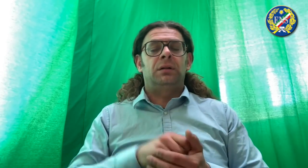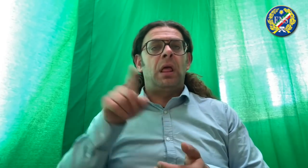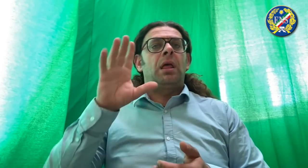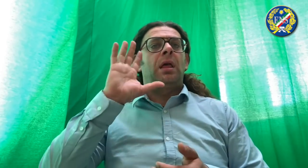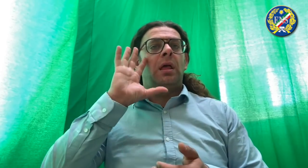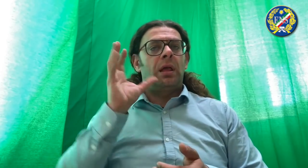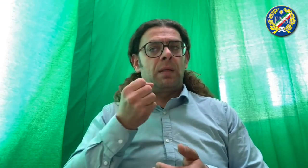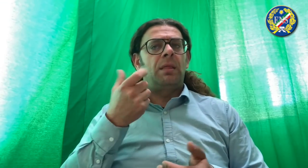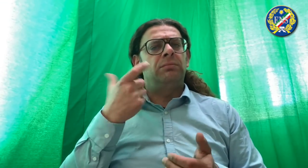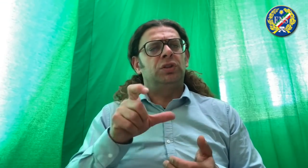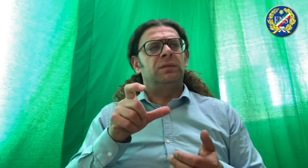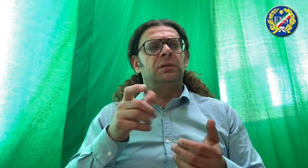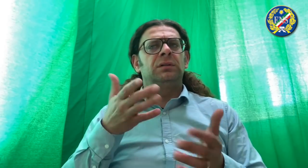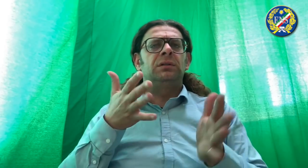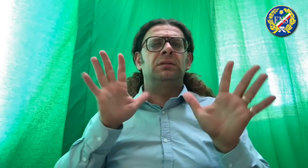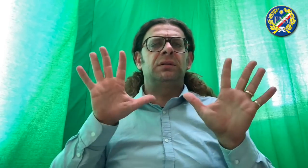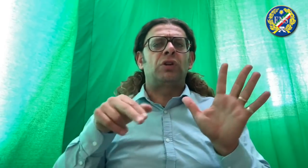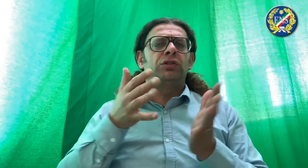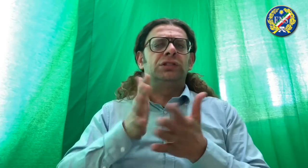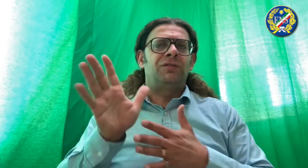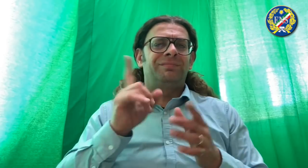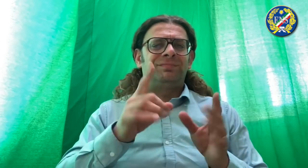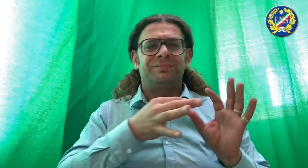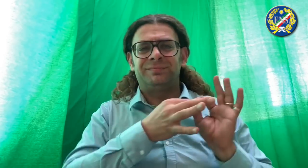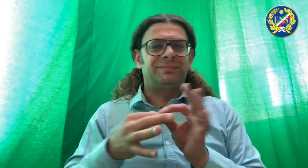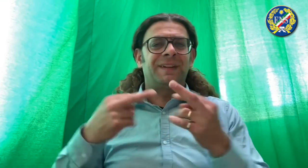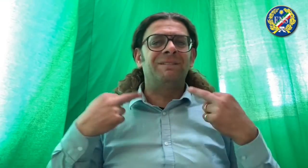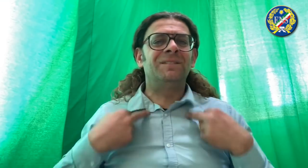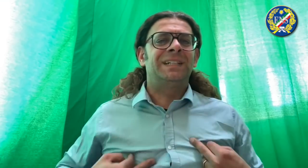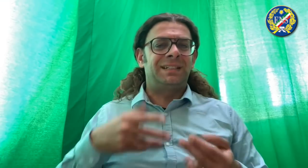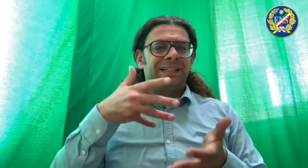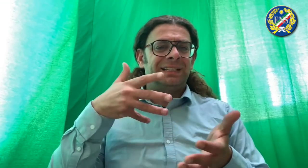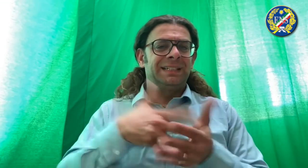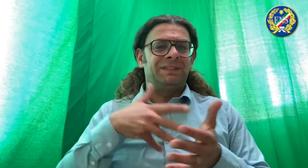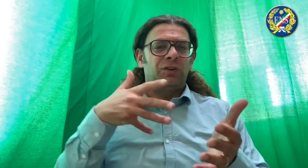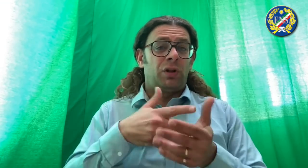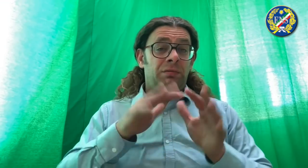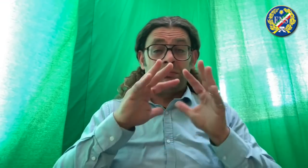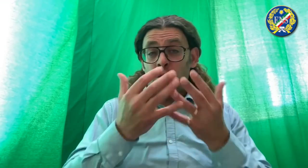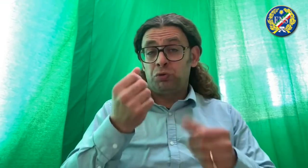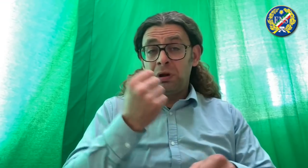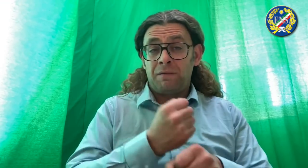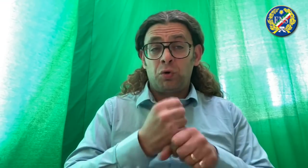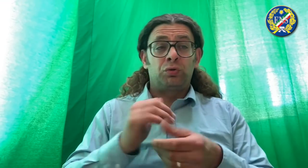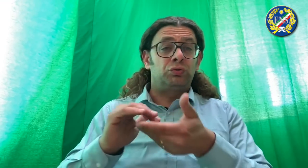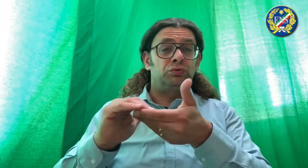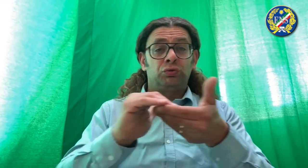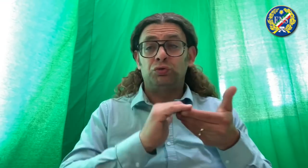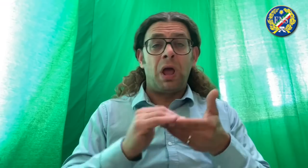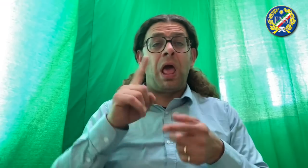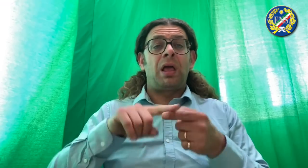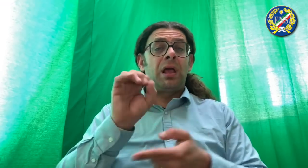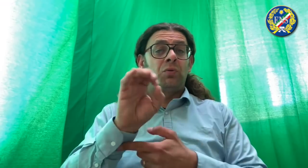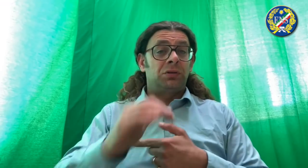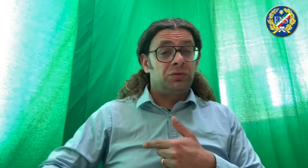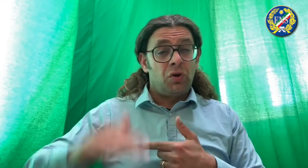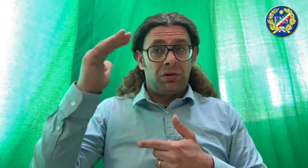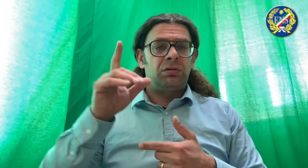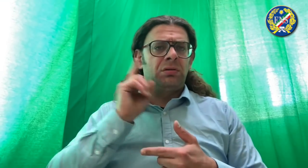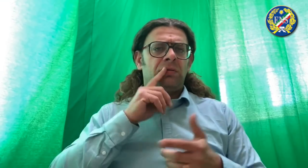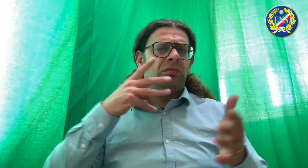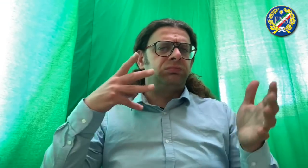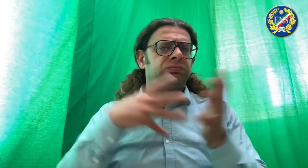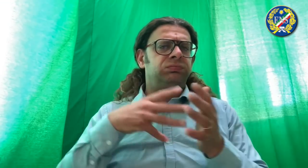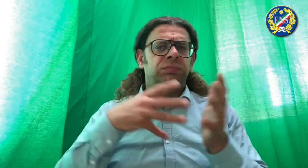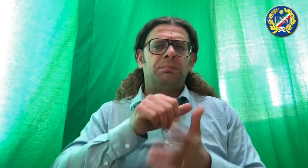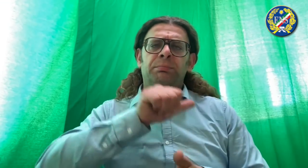Su questo c’è stata comprensione; tale richiesta è legata alle difficoltà che le persone sorde incontrano nella vita, nel mondo del lavoro, in ambito sociale ed educativo;